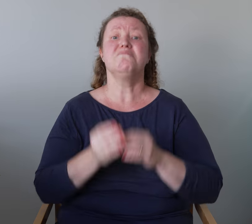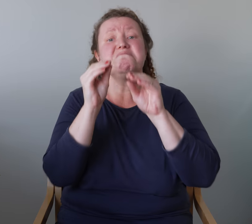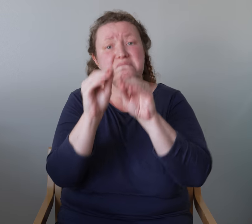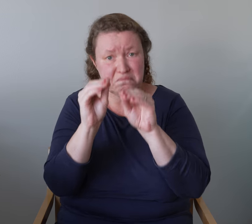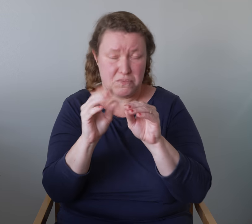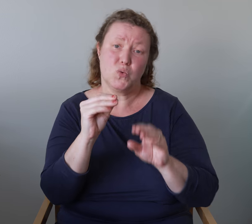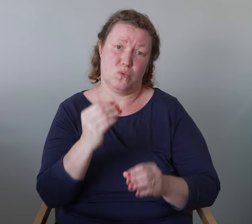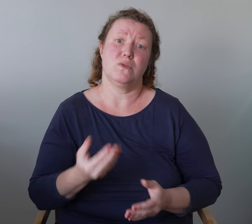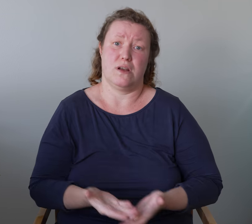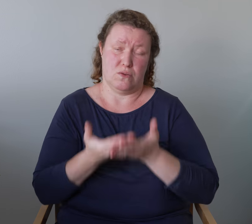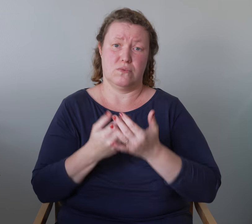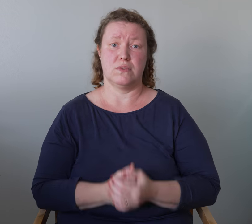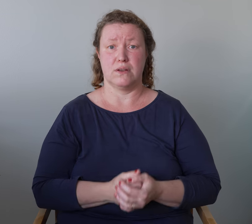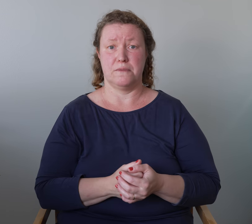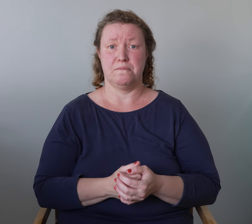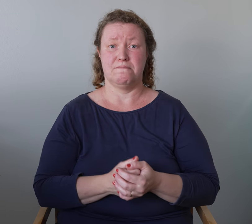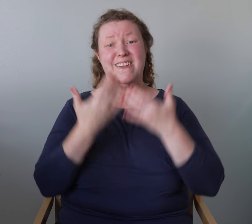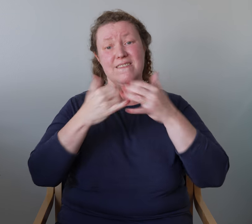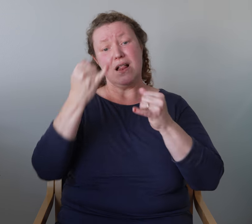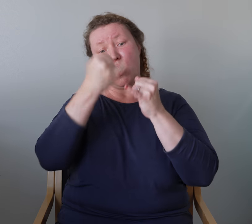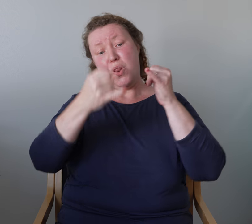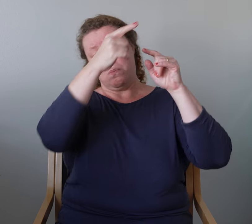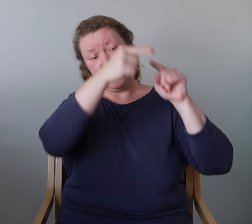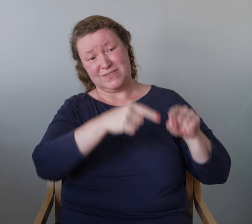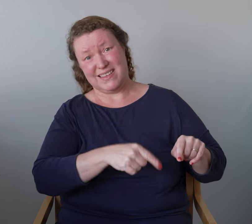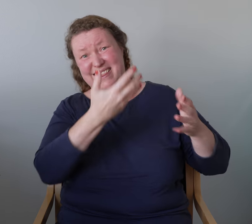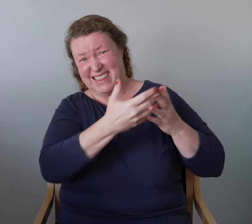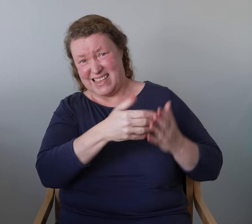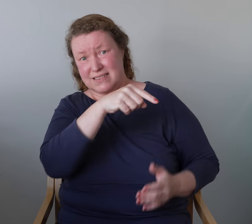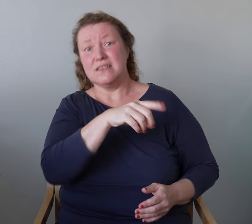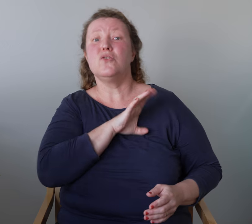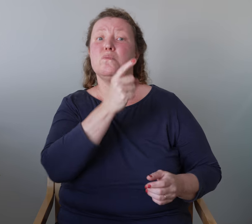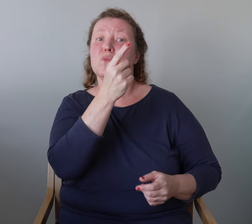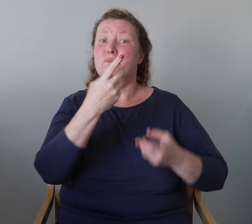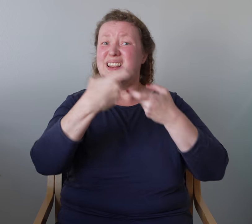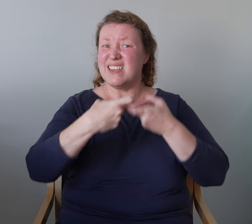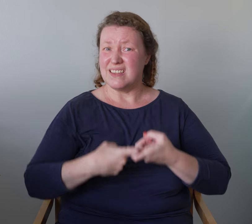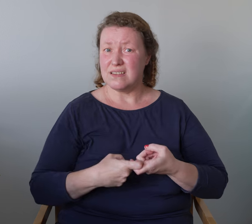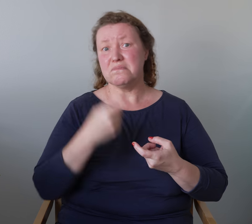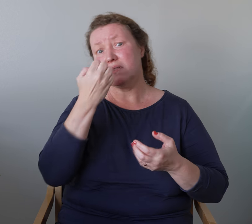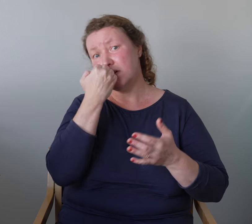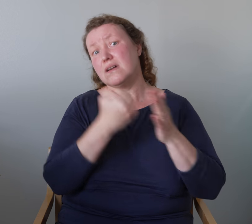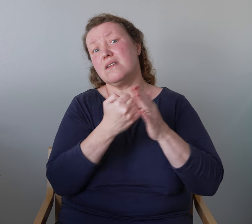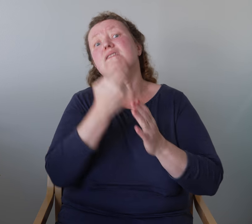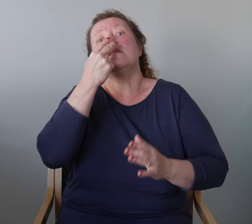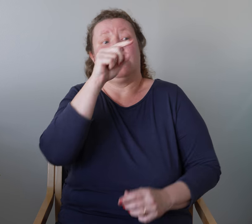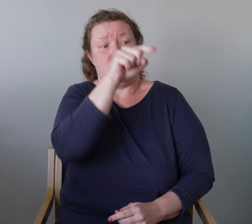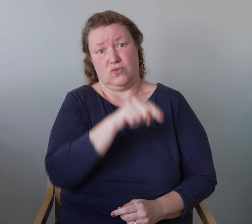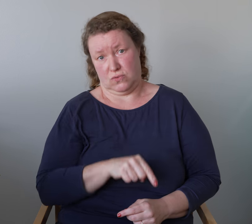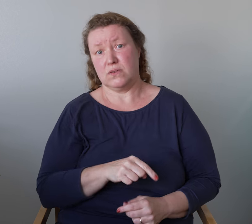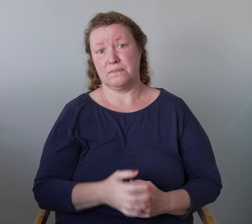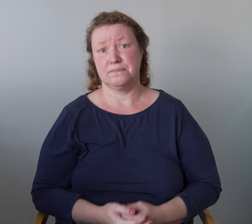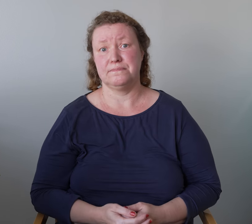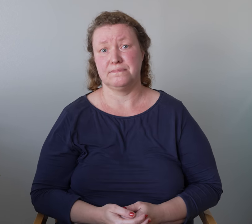Neuvomme ja autamme sinua. Katso myös oheisesta tekstistä hyödyllisiä linkkejä.